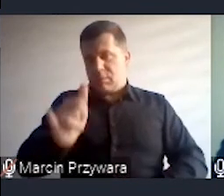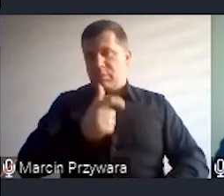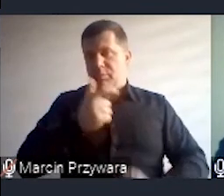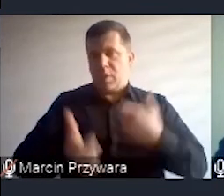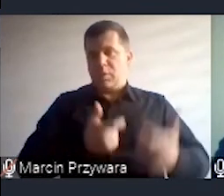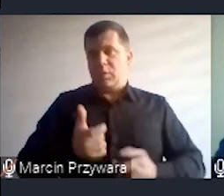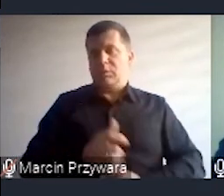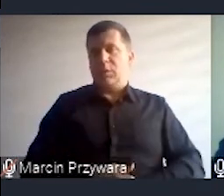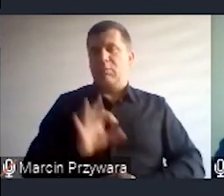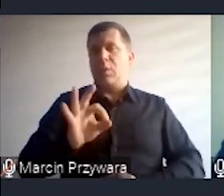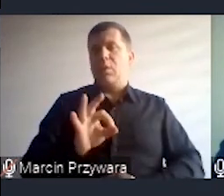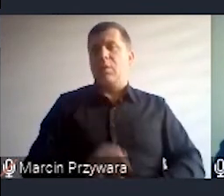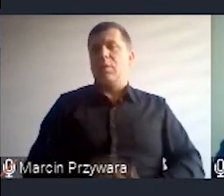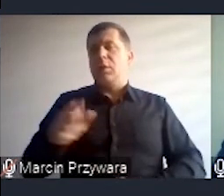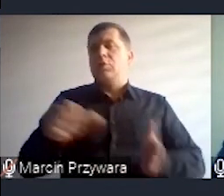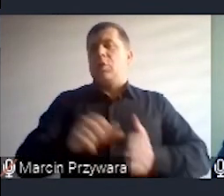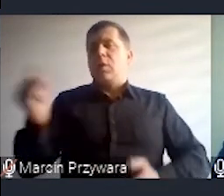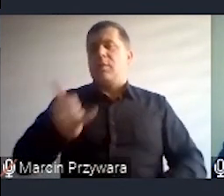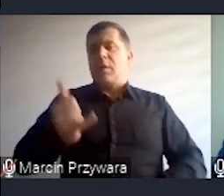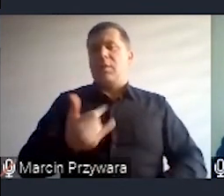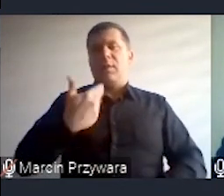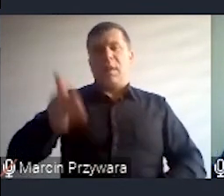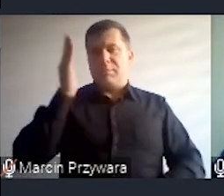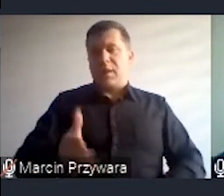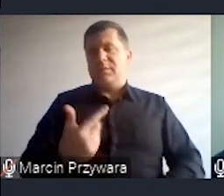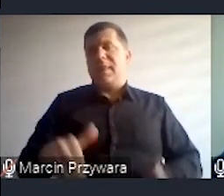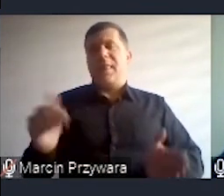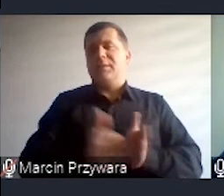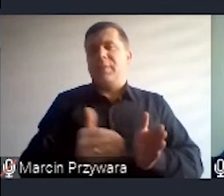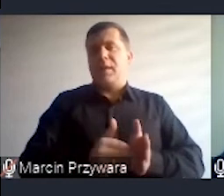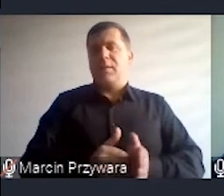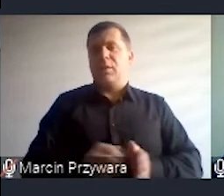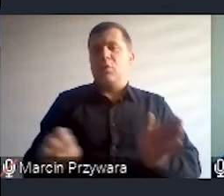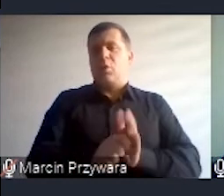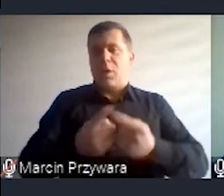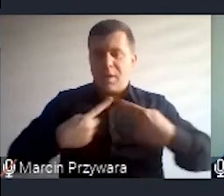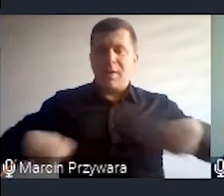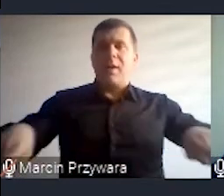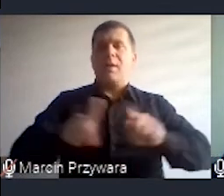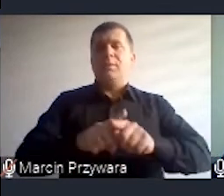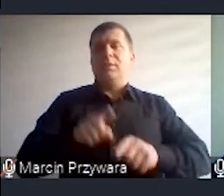bo dany środek trwały na przykład nie będzie już niezbędny do realizacji tego projektu.